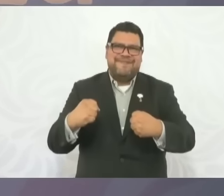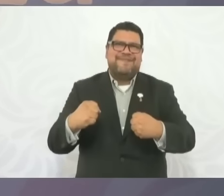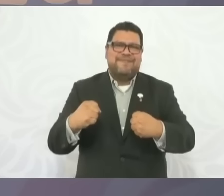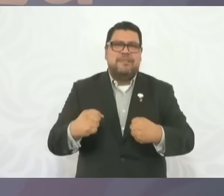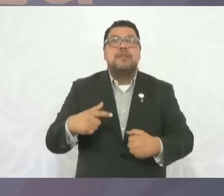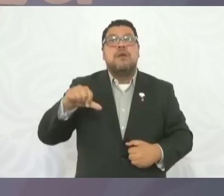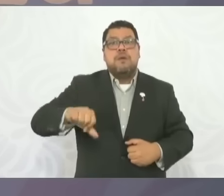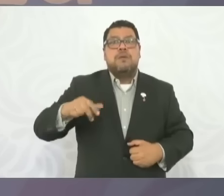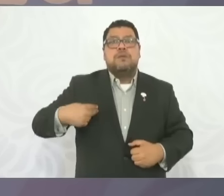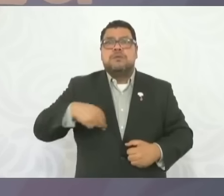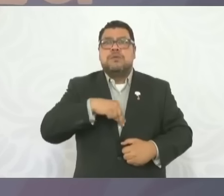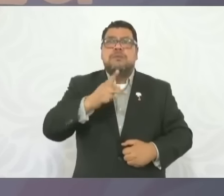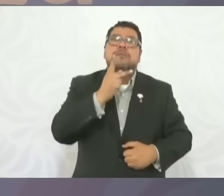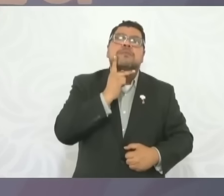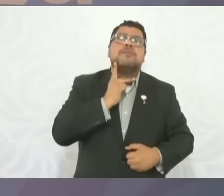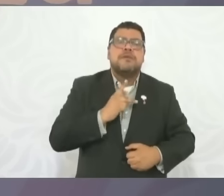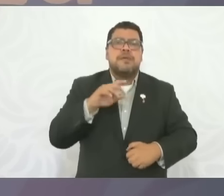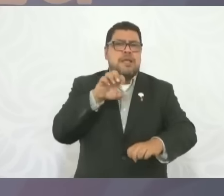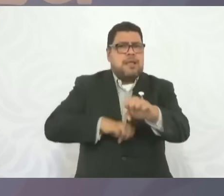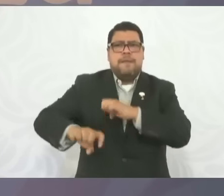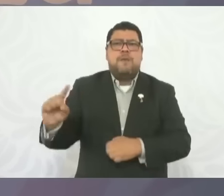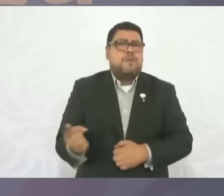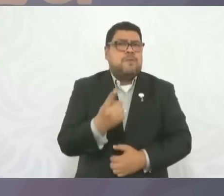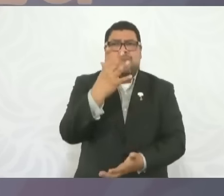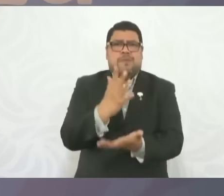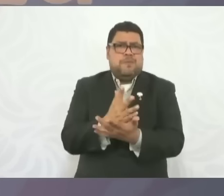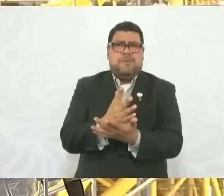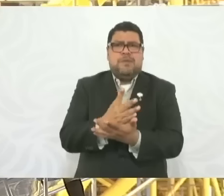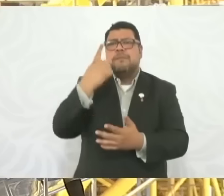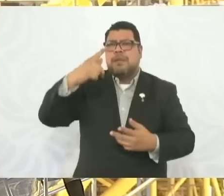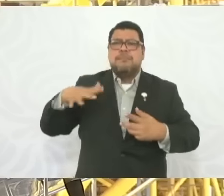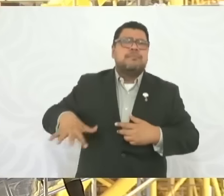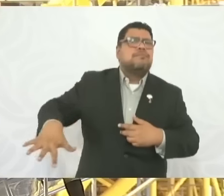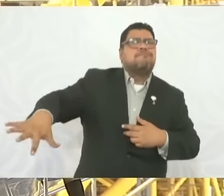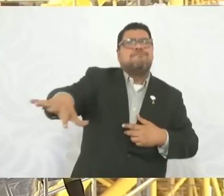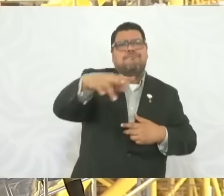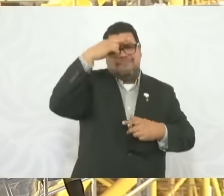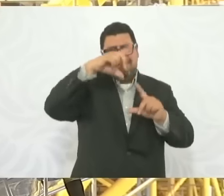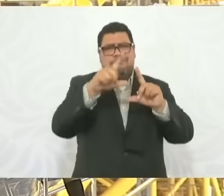a consolidarse como una sola empresa pública al servicio del pueblo y de la nación. Dejó de